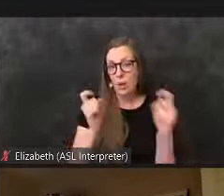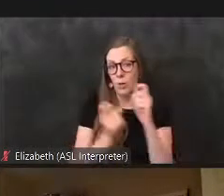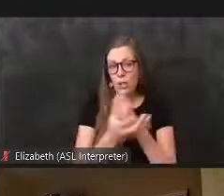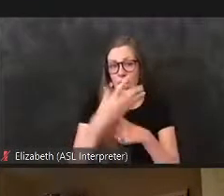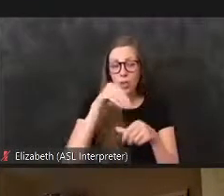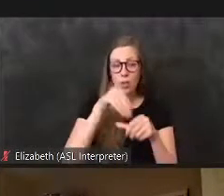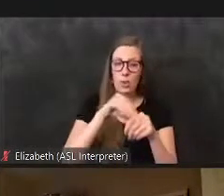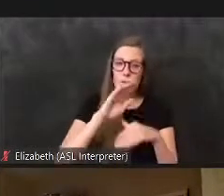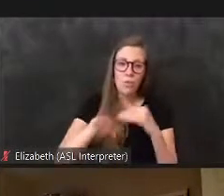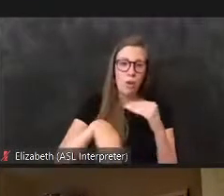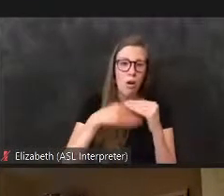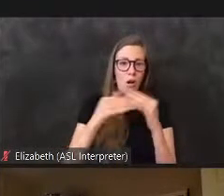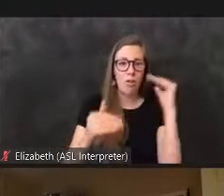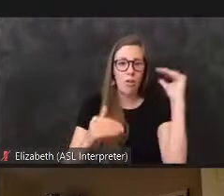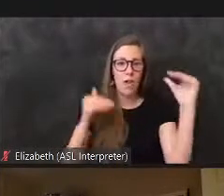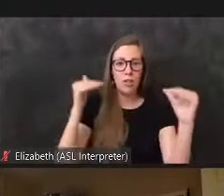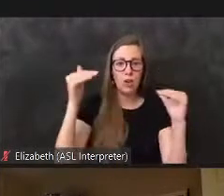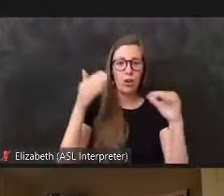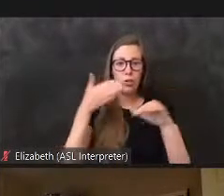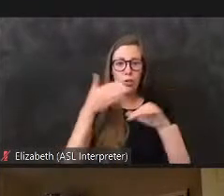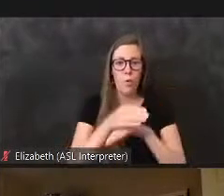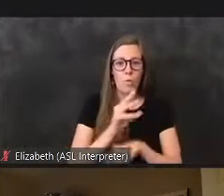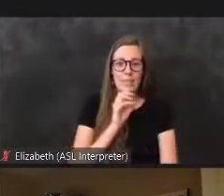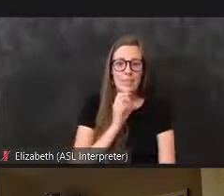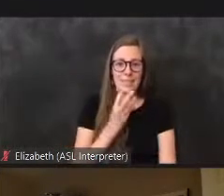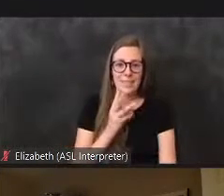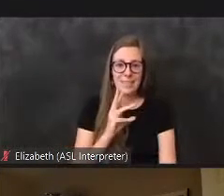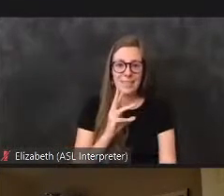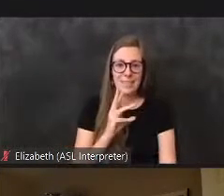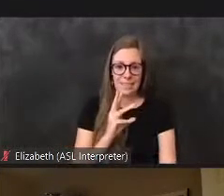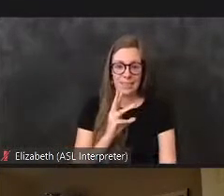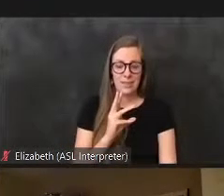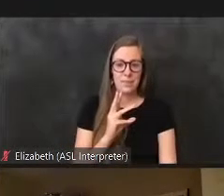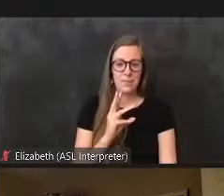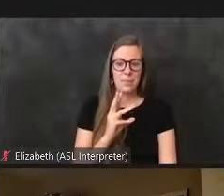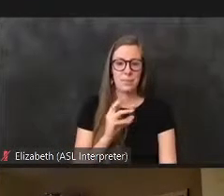Incluir todos adultos as arriba de la edad y 16 años.